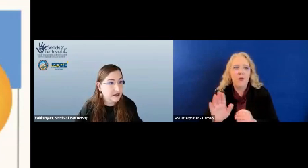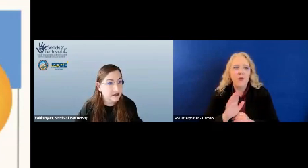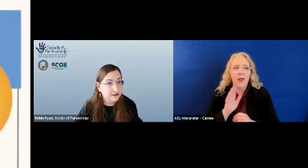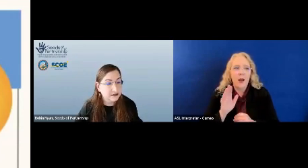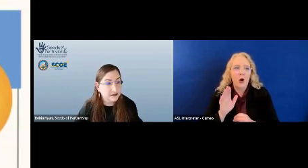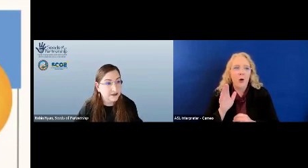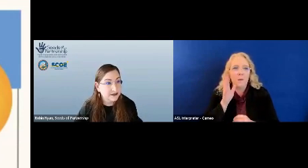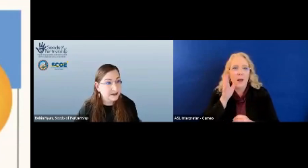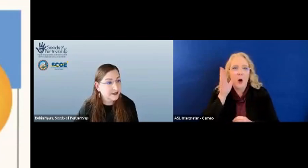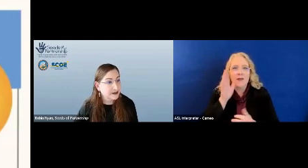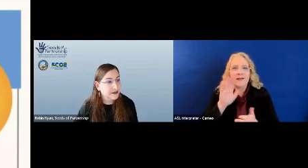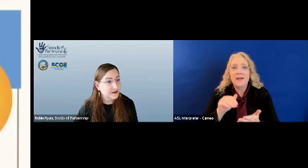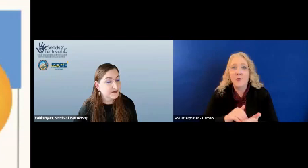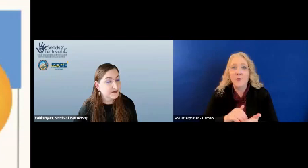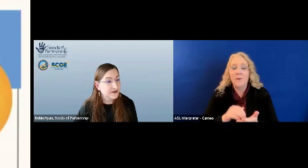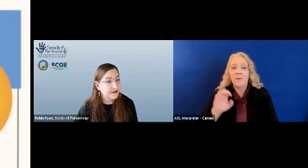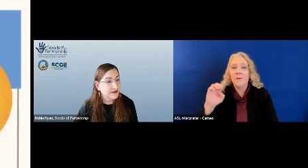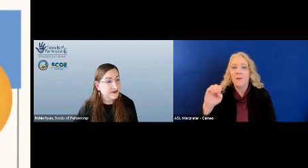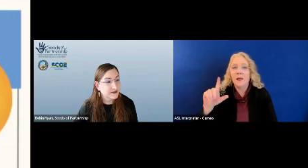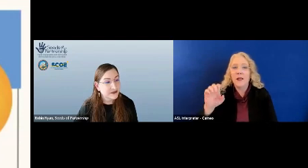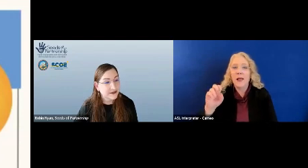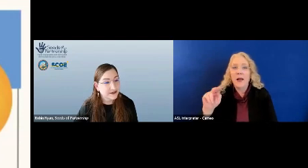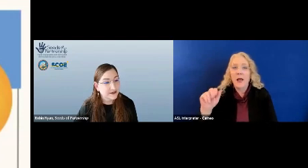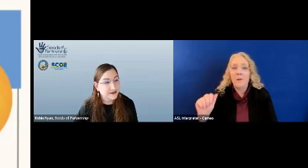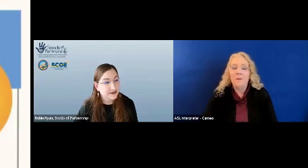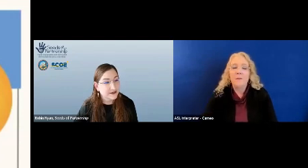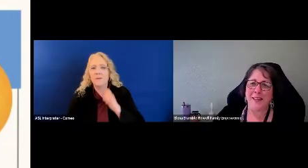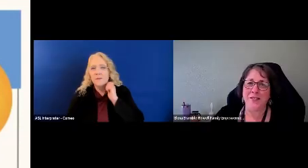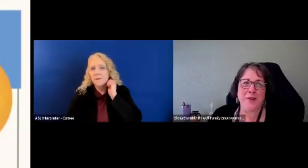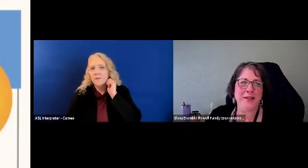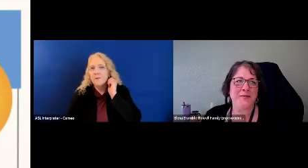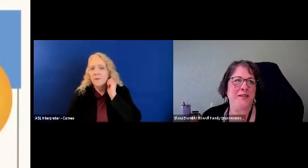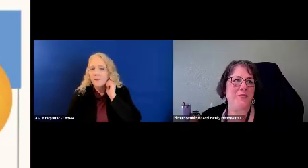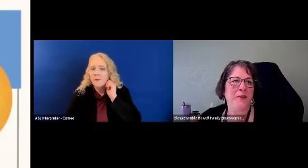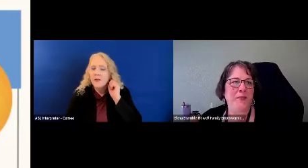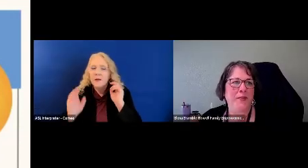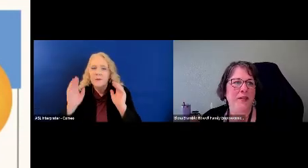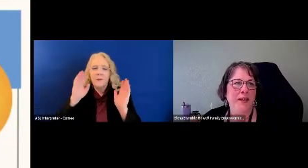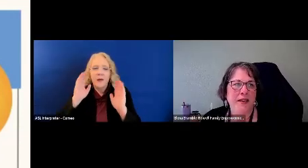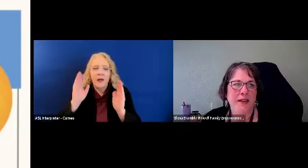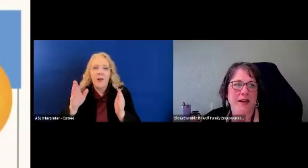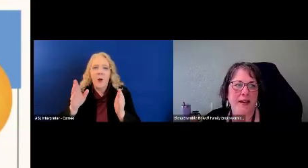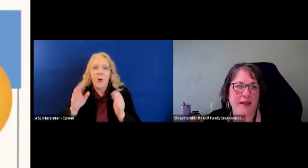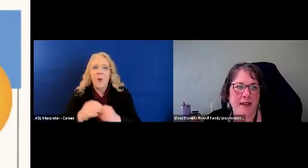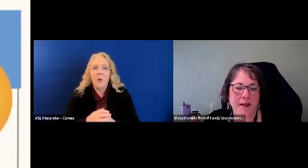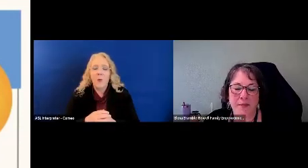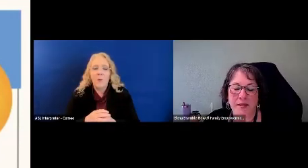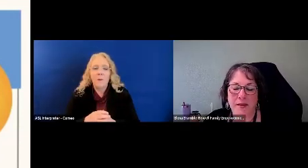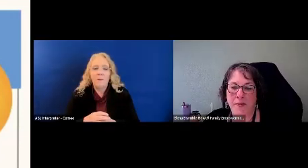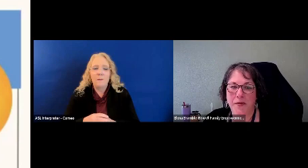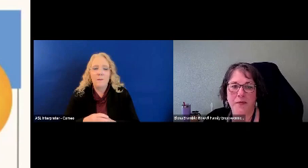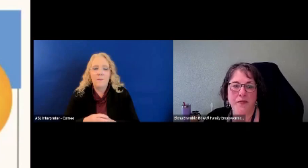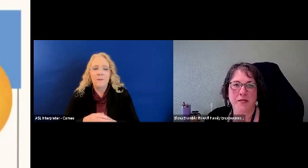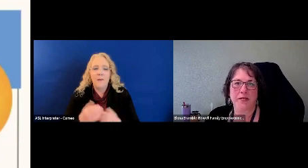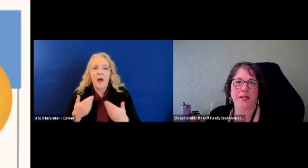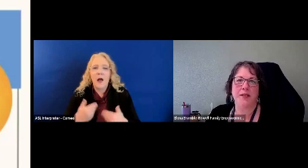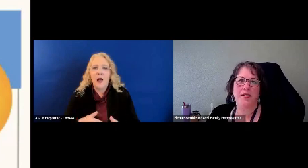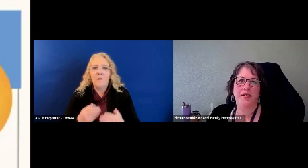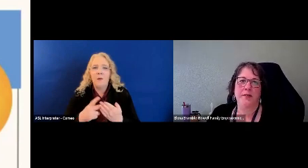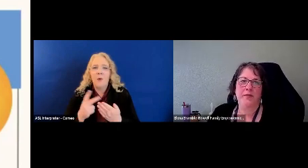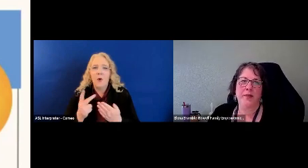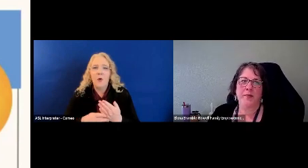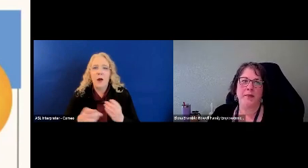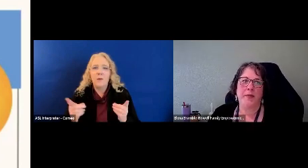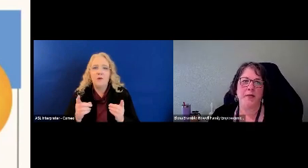Elena? hola mi nombre es Elena Bramble soy la directora del programa aquí en Rowell